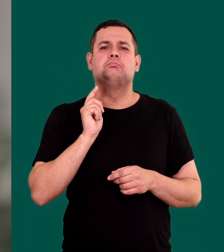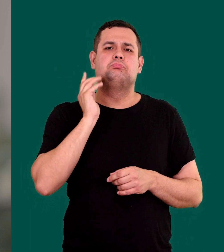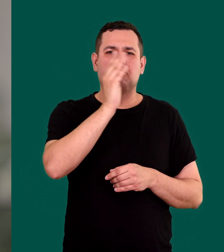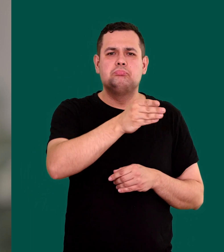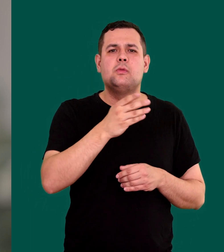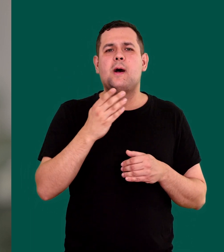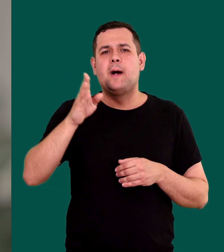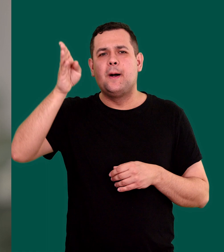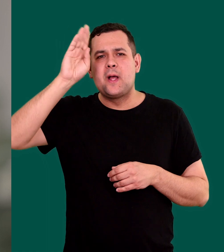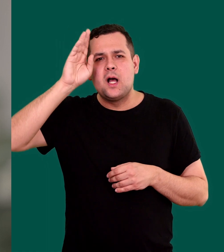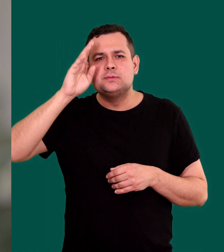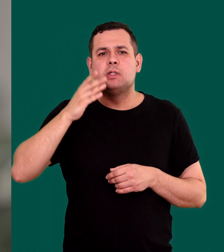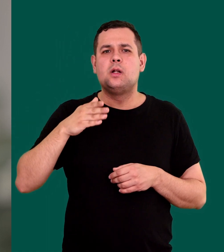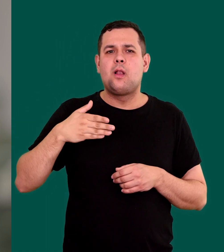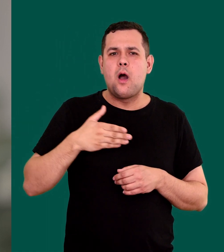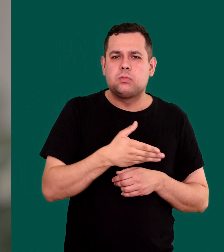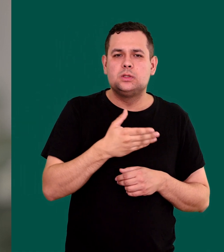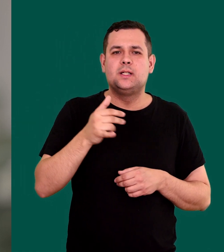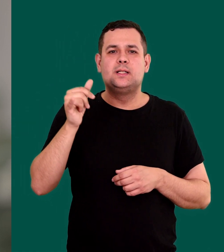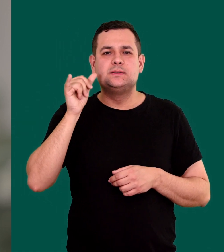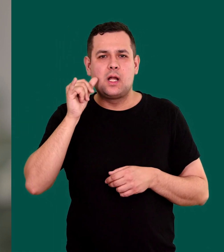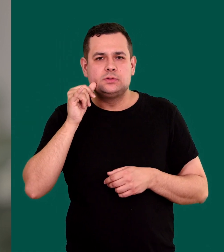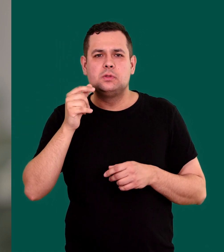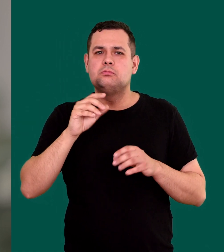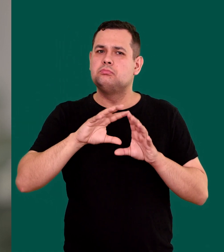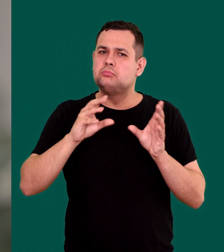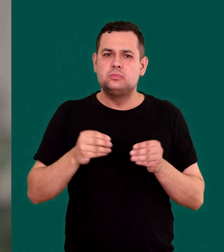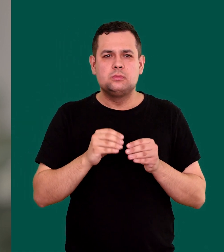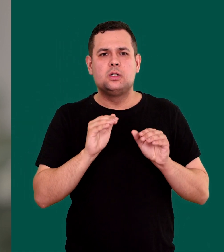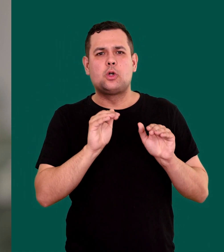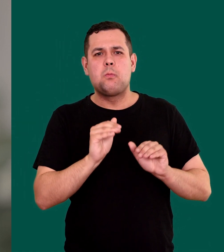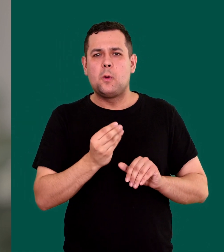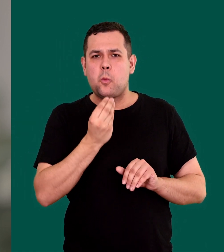Chodím k mäsiarovi, rybárovi, zeleninárovi, všade si robím zásoby potravín.